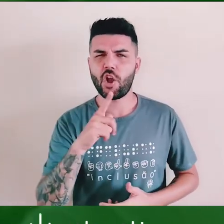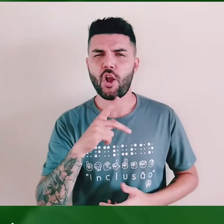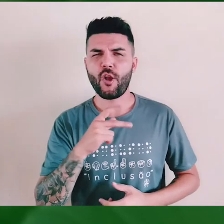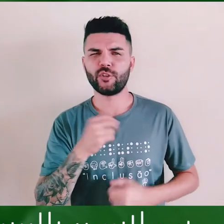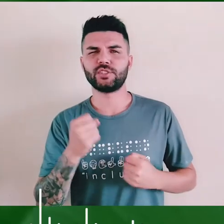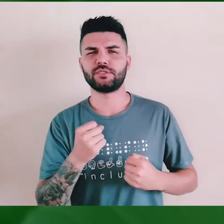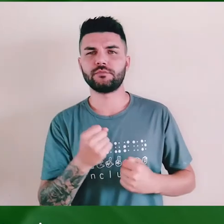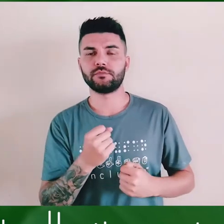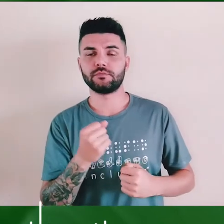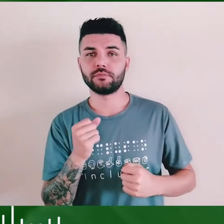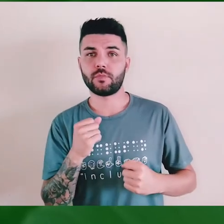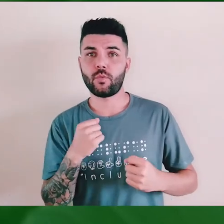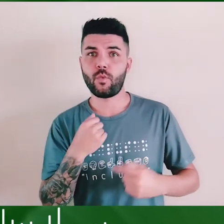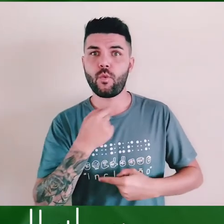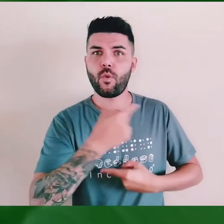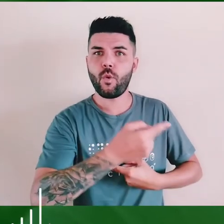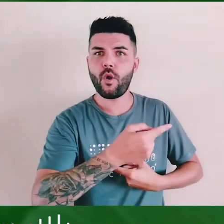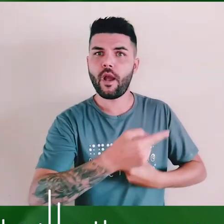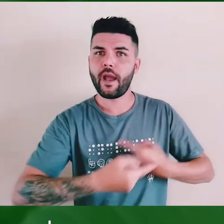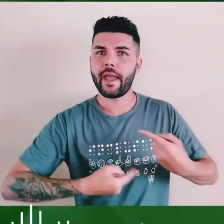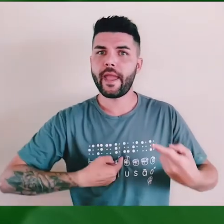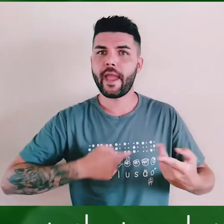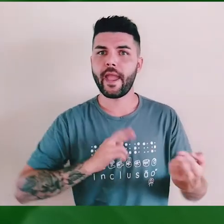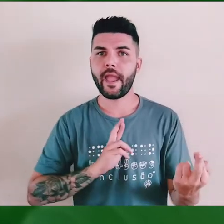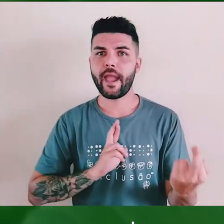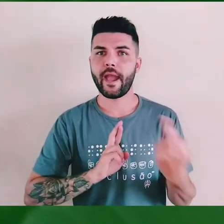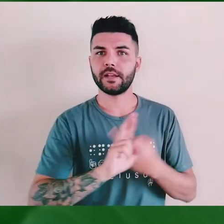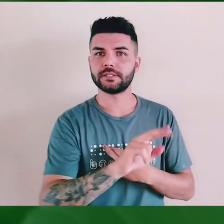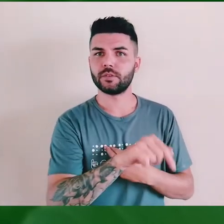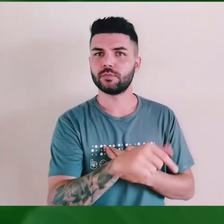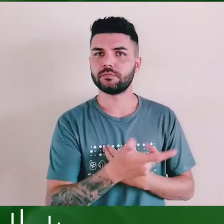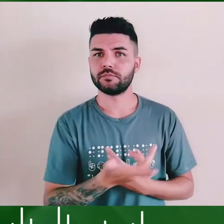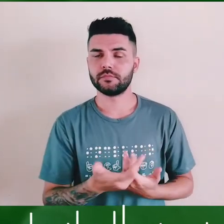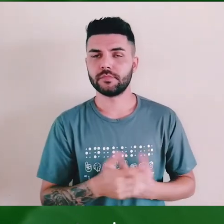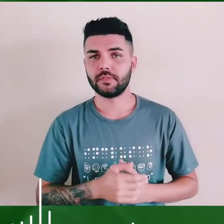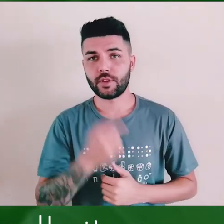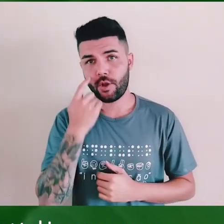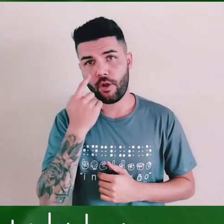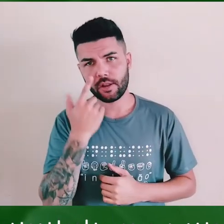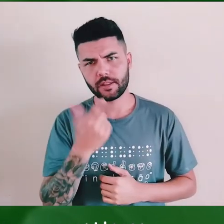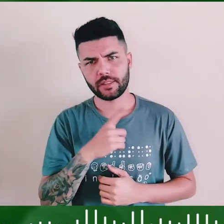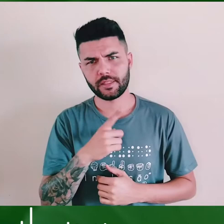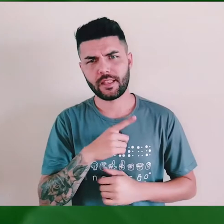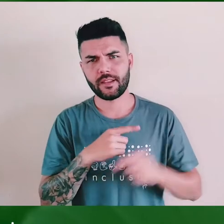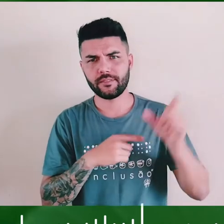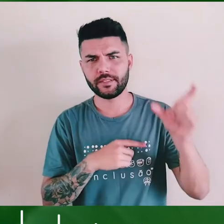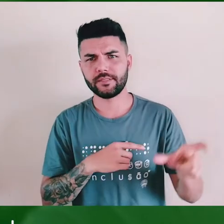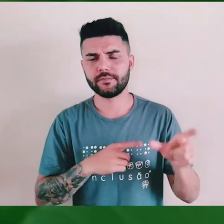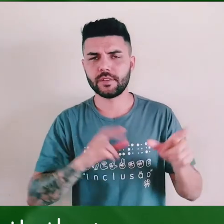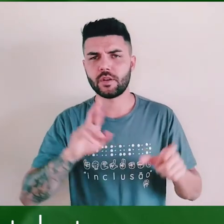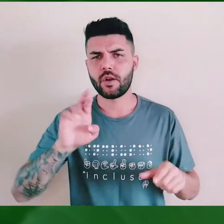muito importante isso, teve aquela questão do Renato Peters lá em São Paulo, que tava